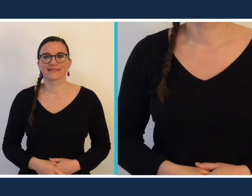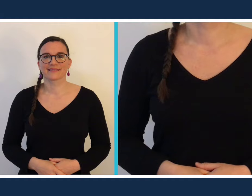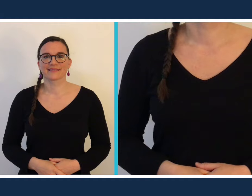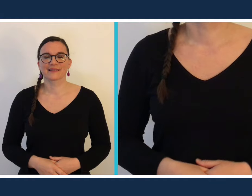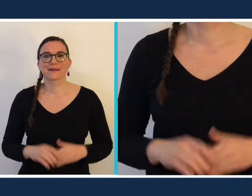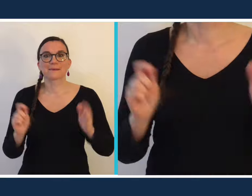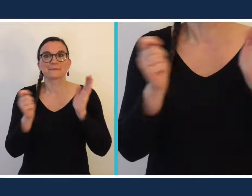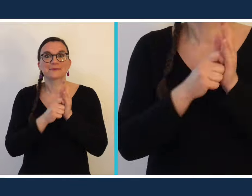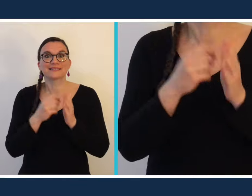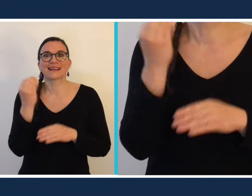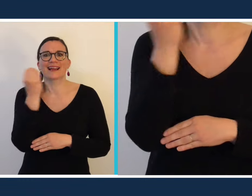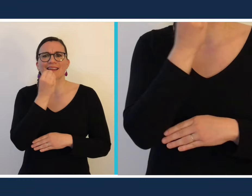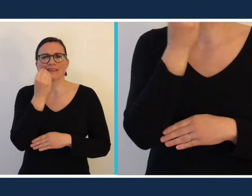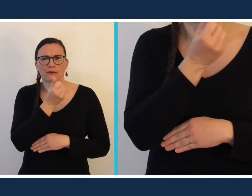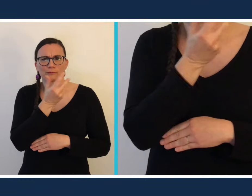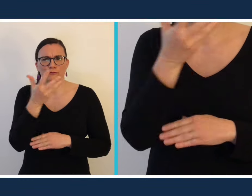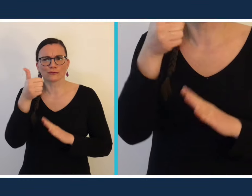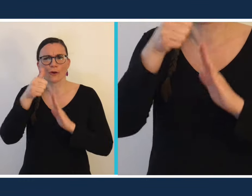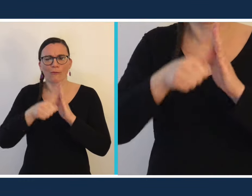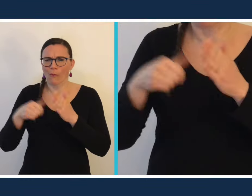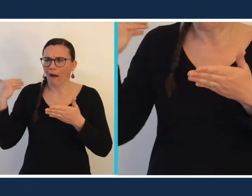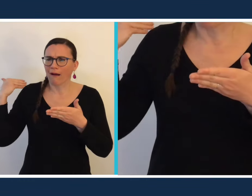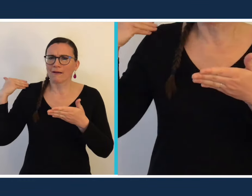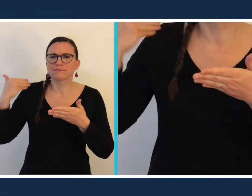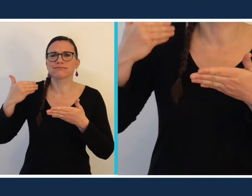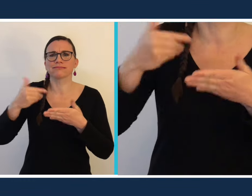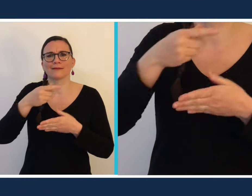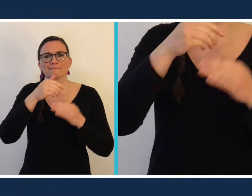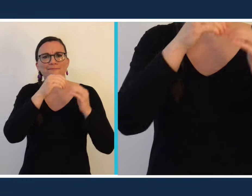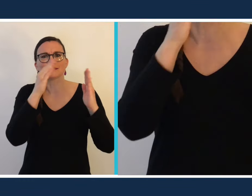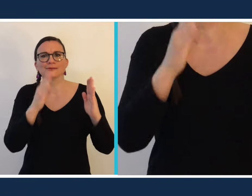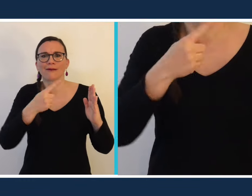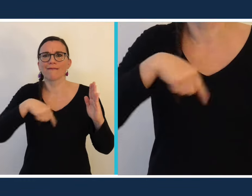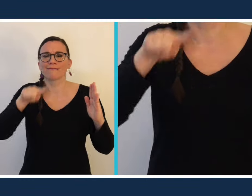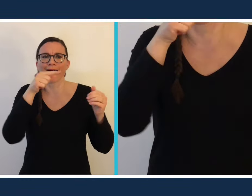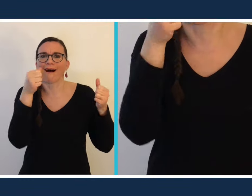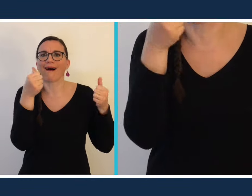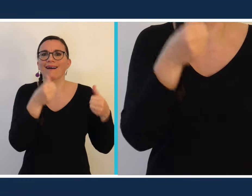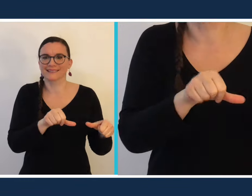Après de longs mois d'hiver, calfeutrés à l'intérieur des maisons,